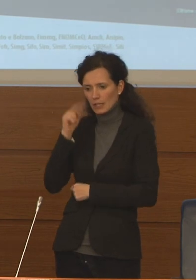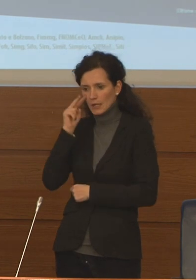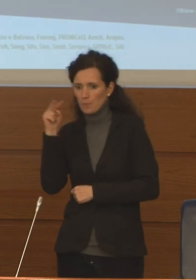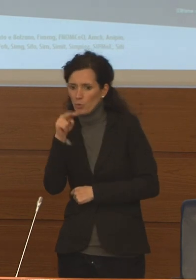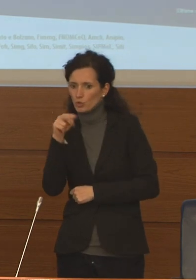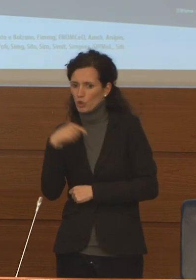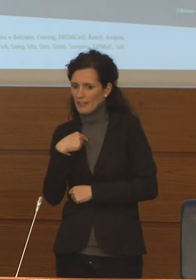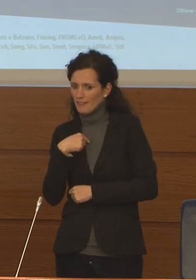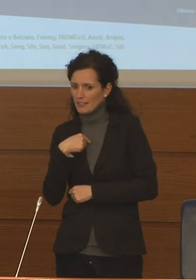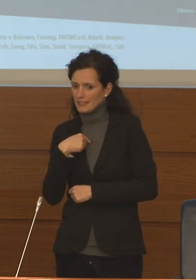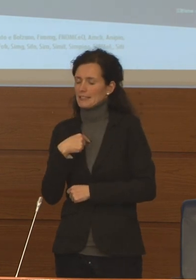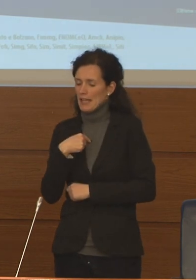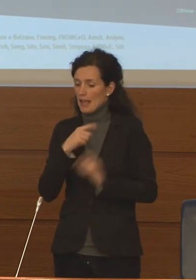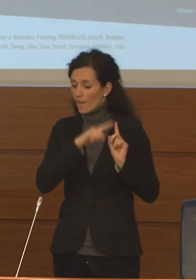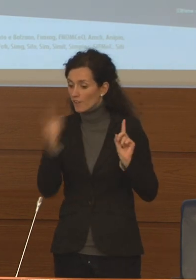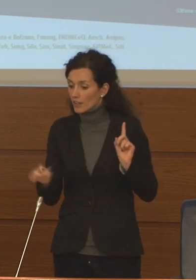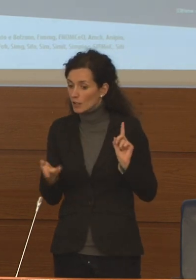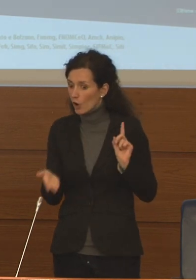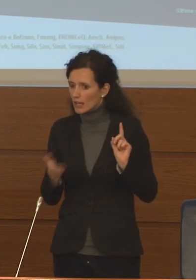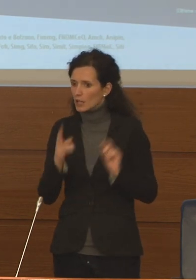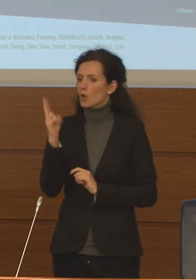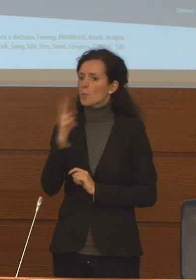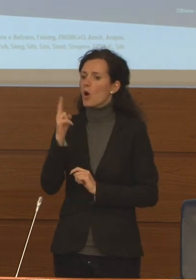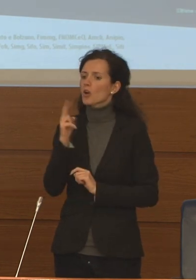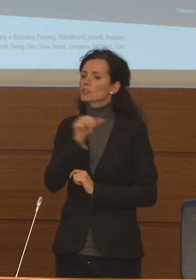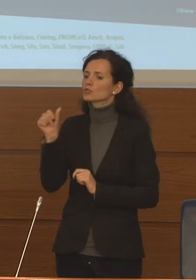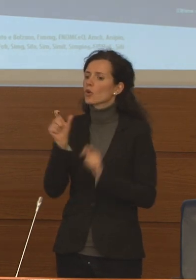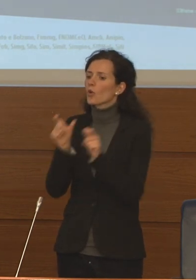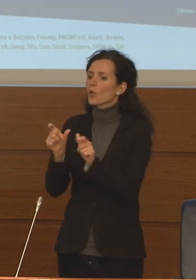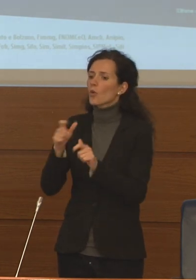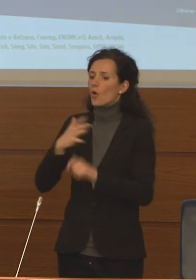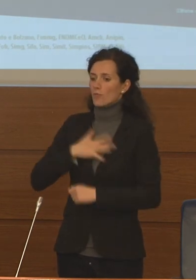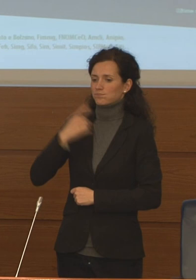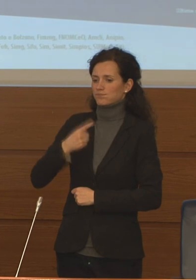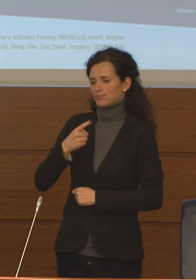oggi delle morti di ultraottantenni o quantomeno di persone molto in là con